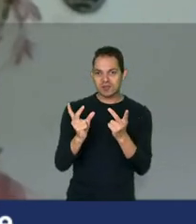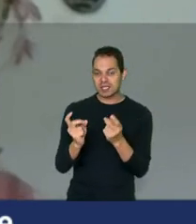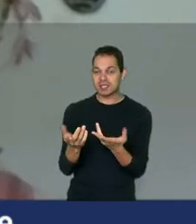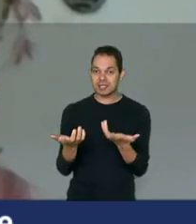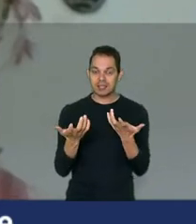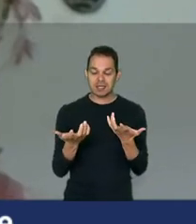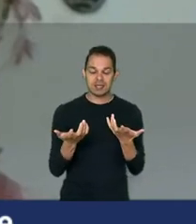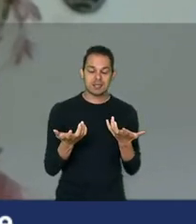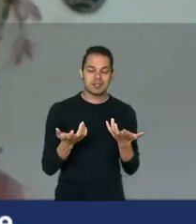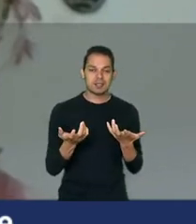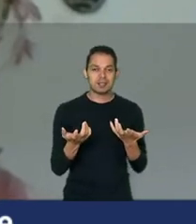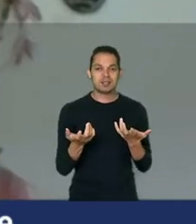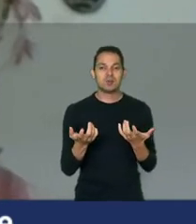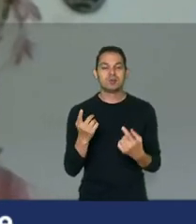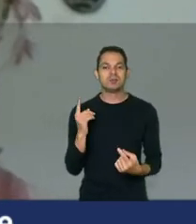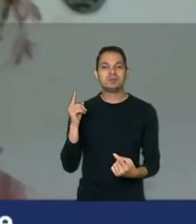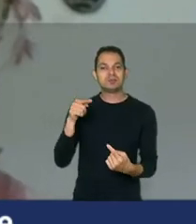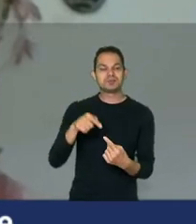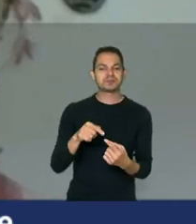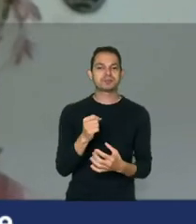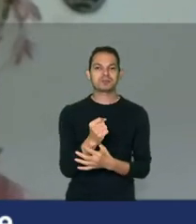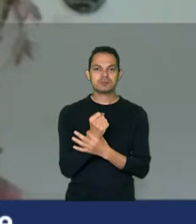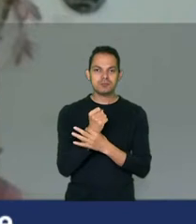AQUI EU ESTOU APRESENTANDO O OBJETIVO DE GARANTIR E